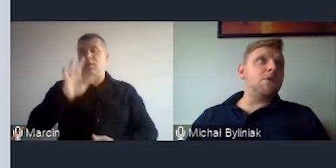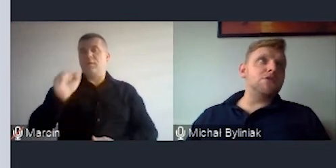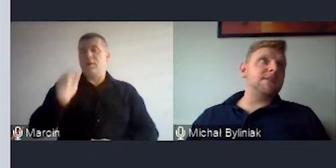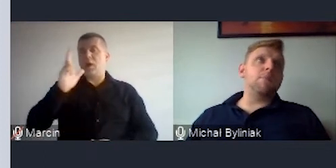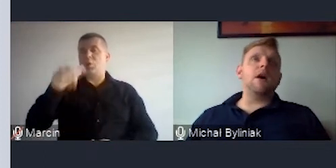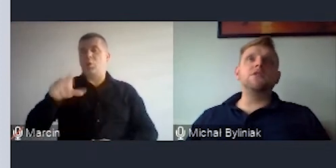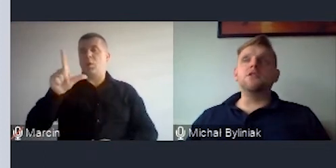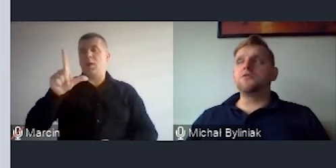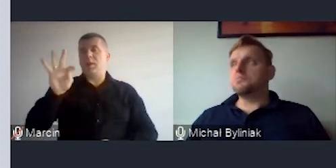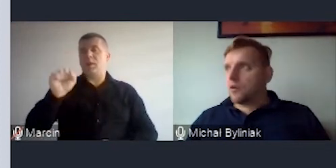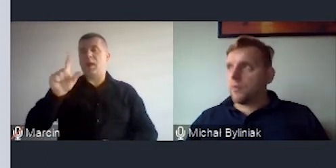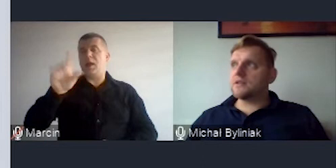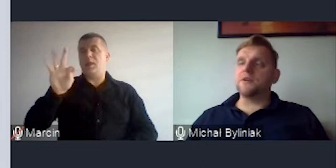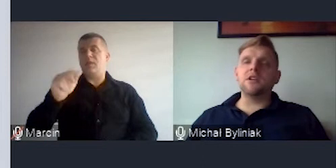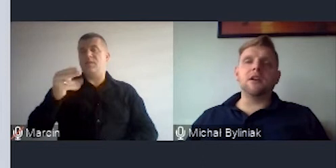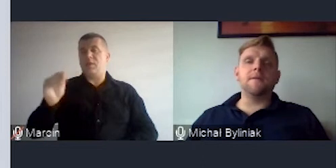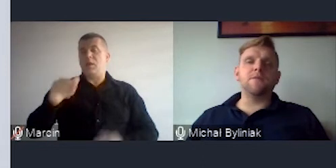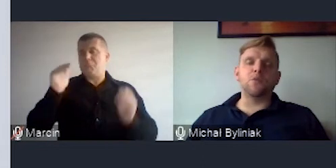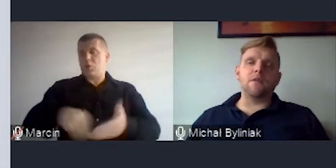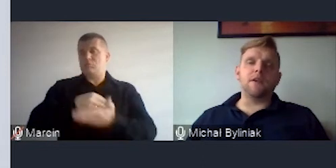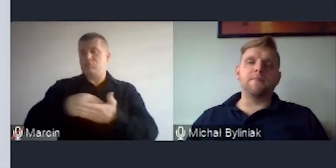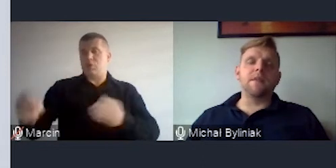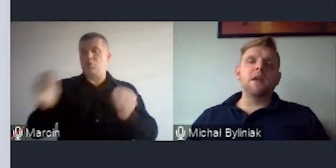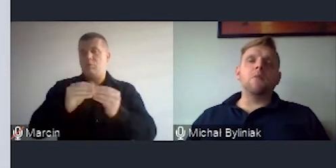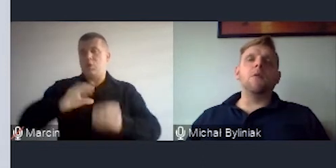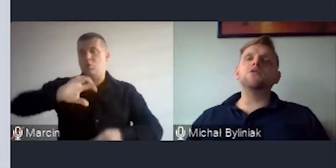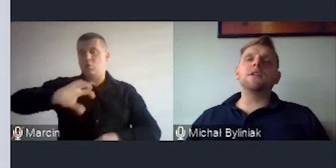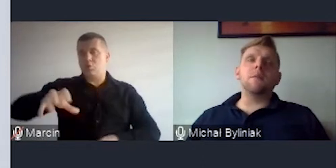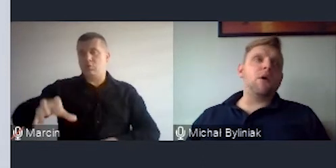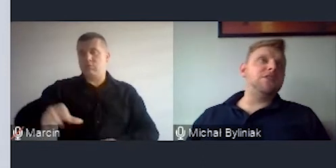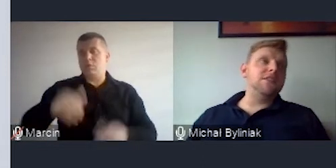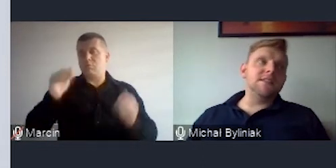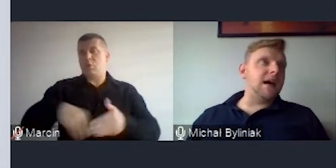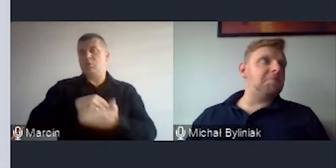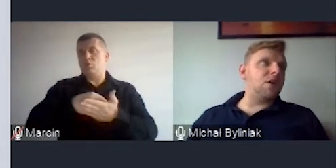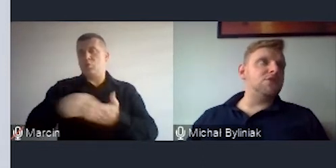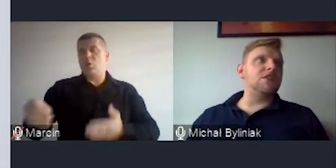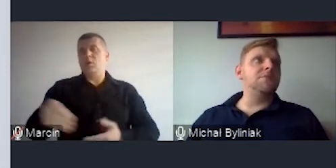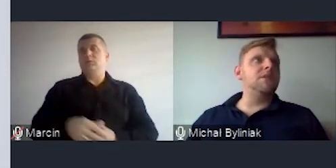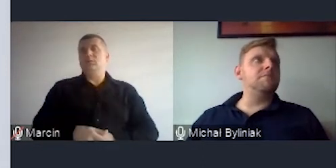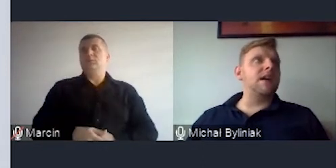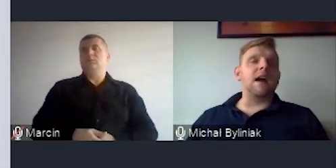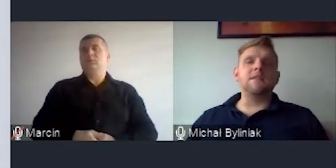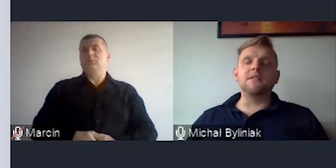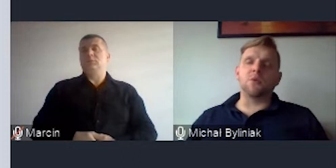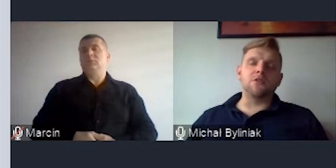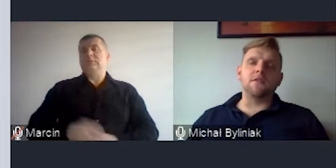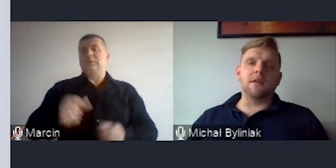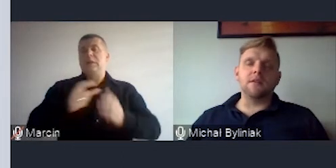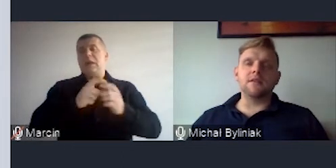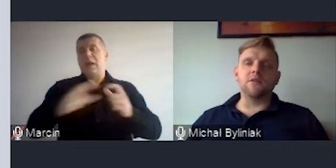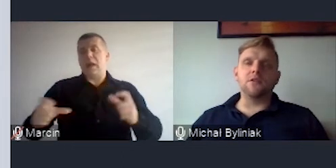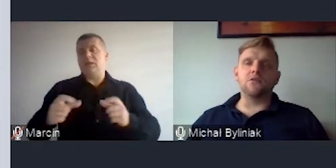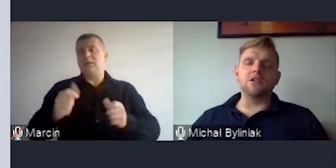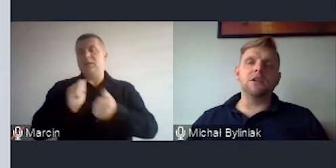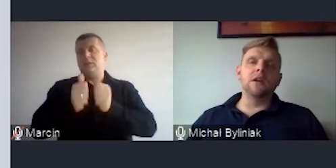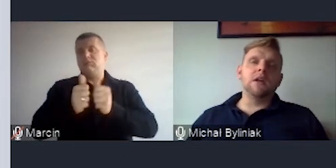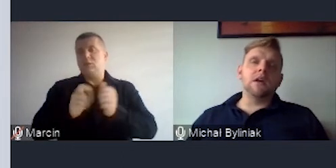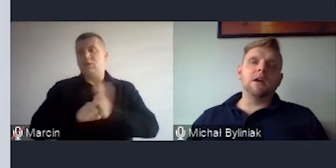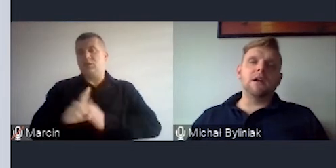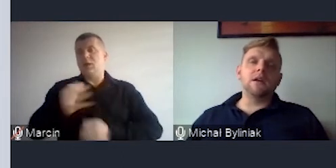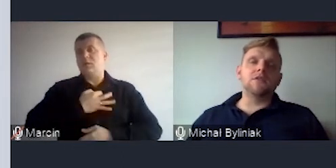Można zapłacić ubezpieczenia grupowe, można zapłacić za chociażby karty sportowe dla swoich ludzi,